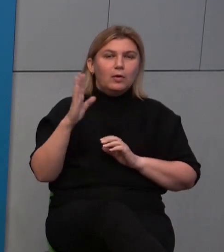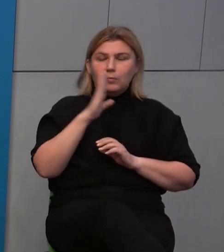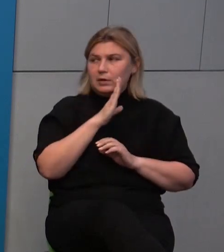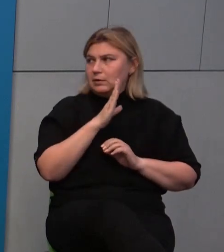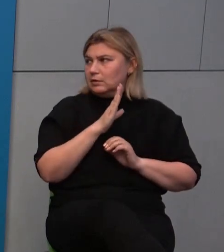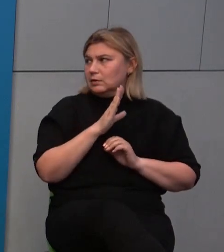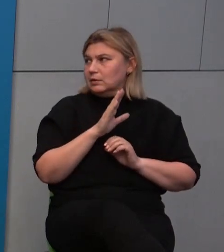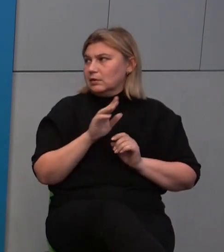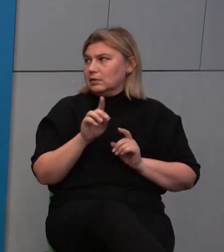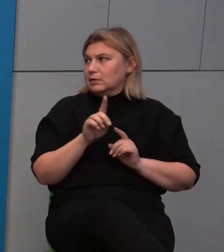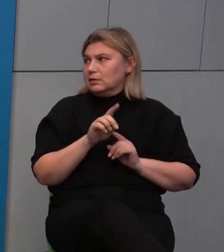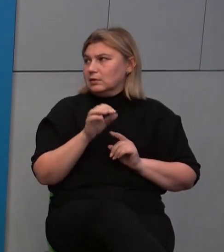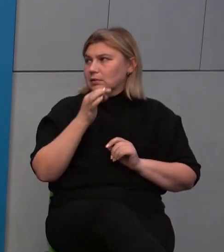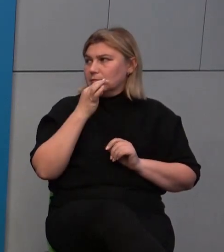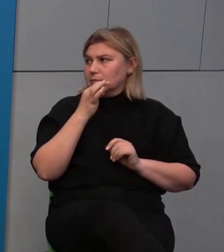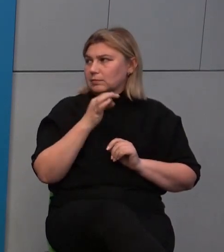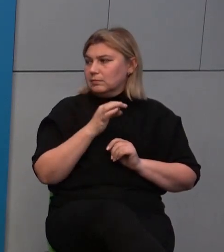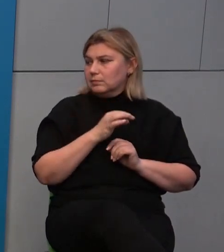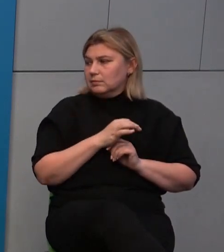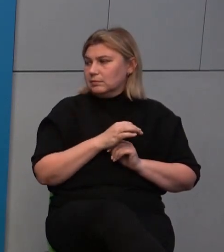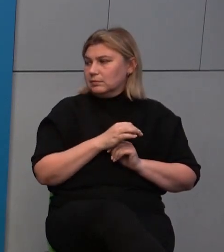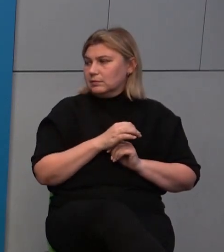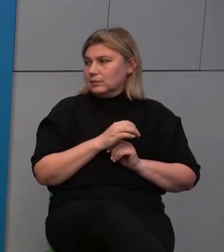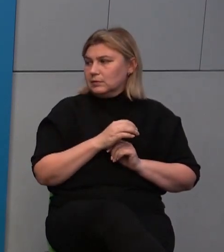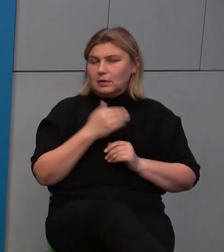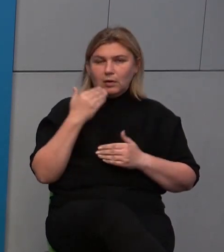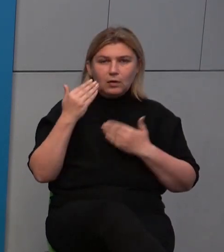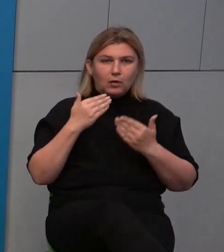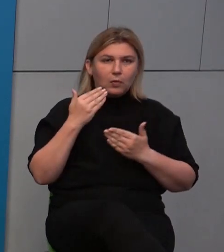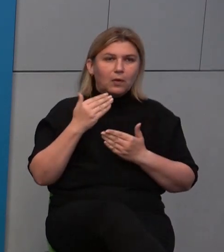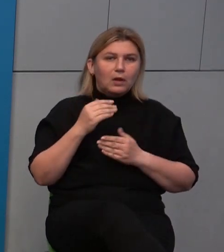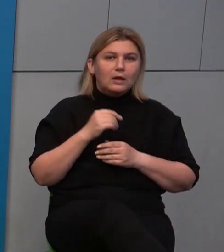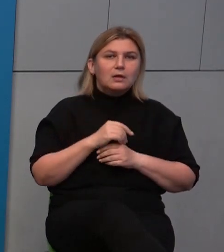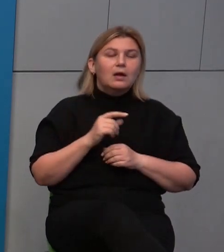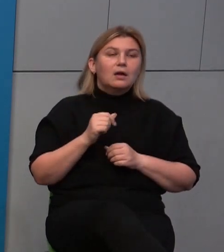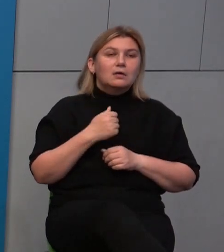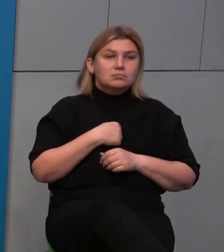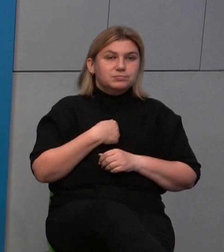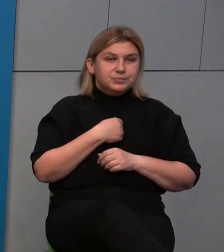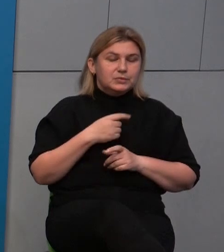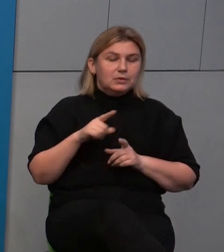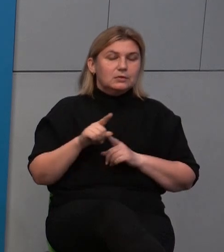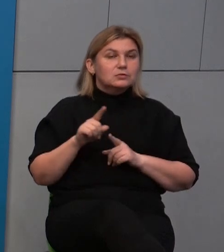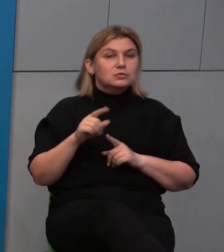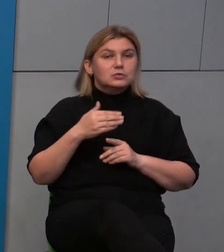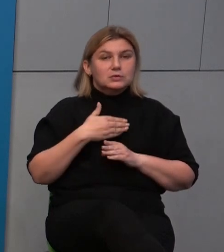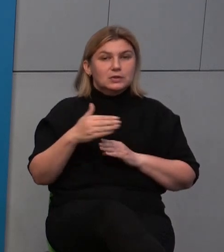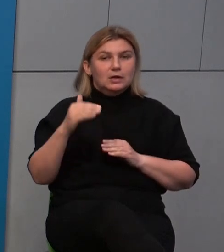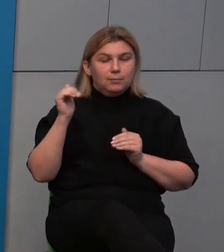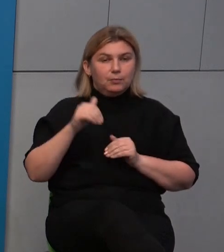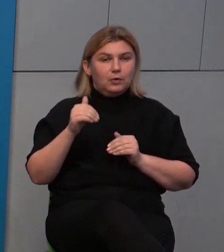również z pytaniem, oprócz kondolencji później jeszcze zapytałam go, czy nadal będzie możliwa współpraca